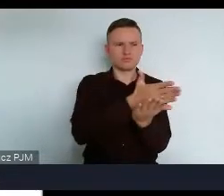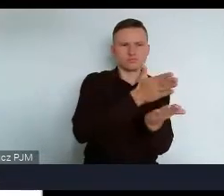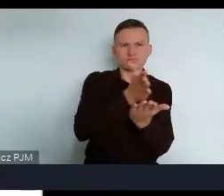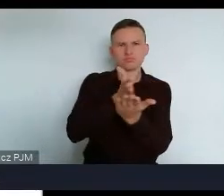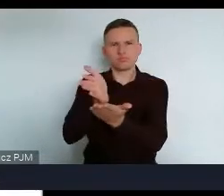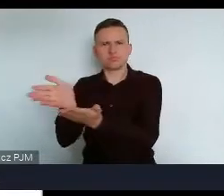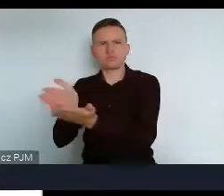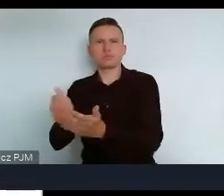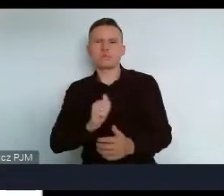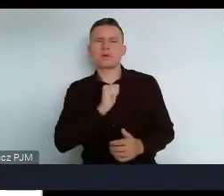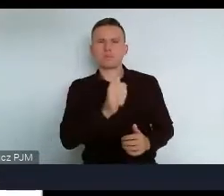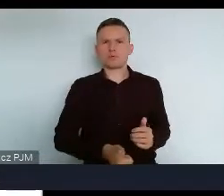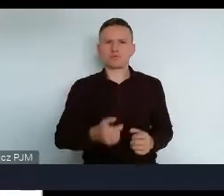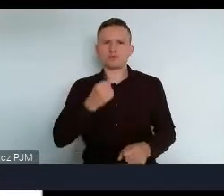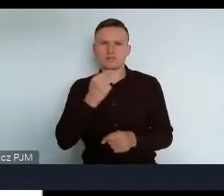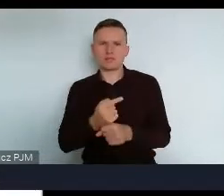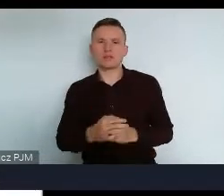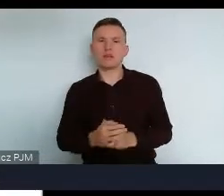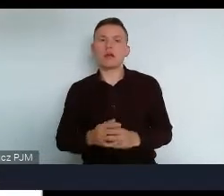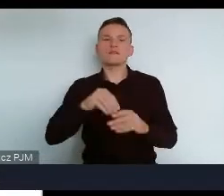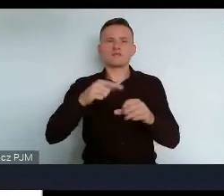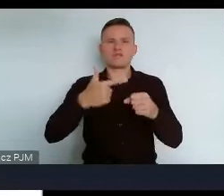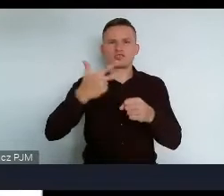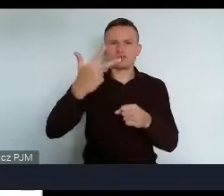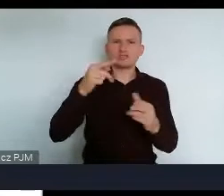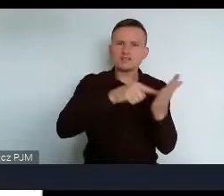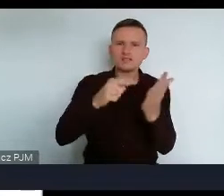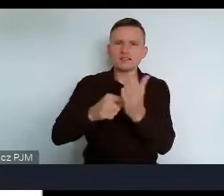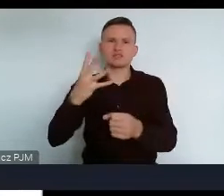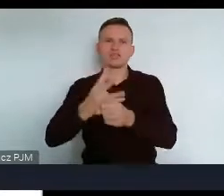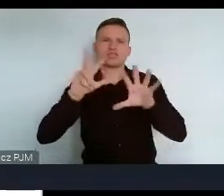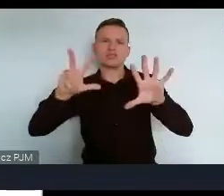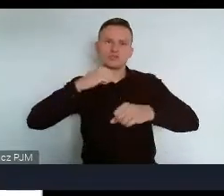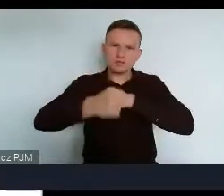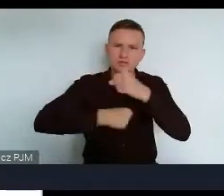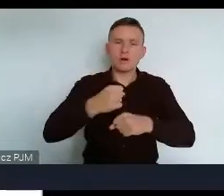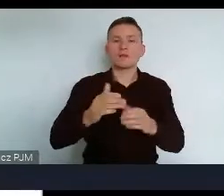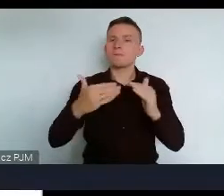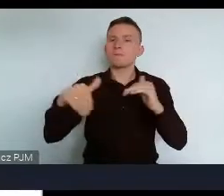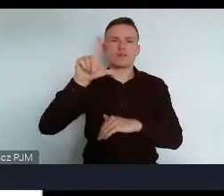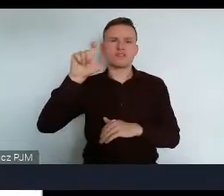które obejmują 23 cele, 48 działań i ponad 200 wskaźników.